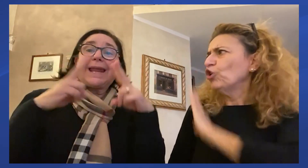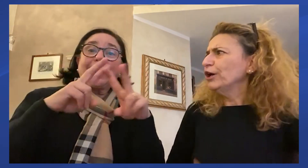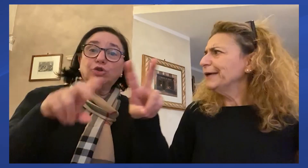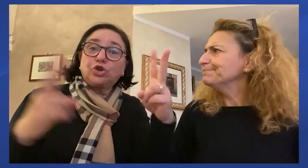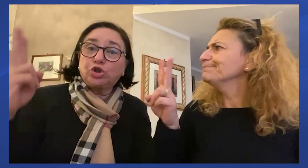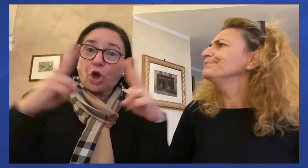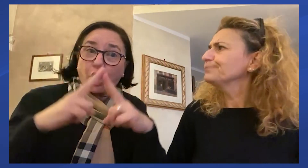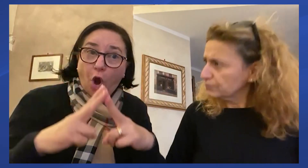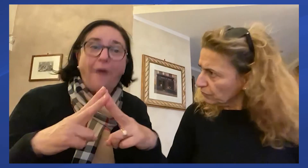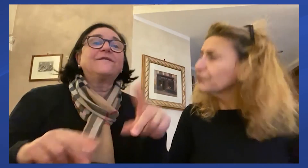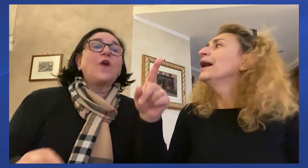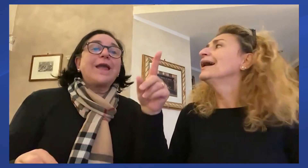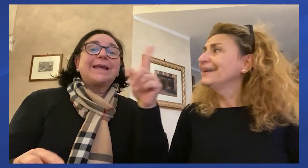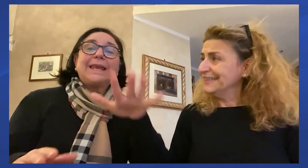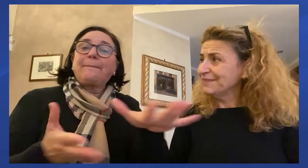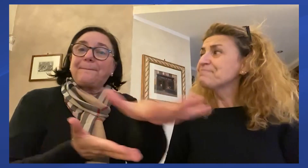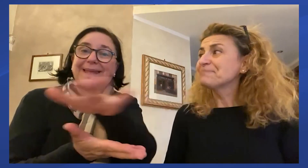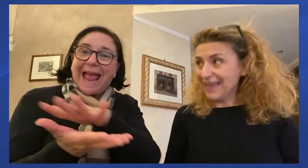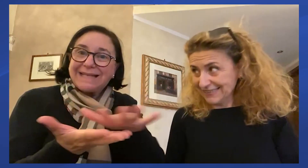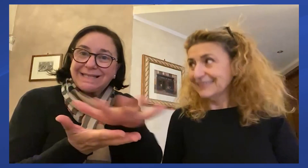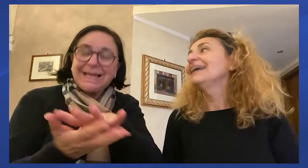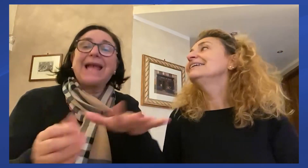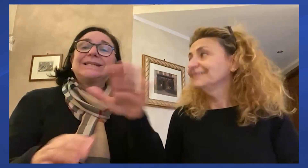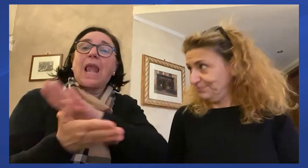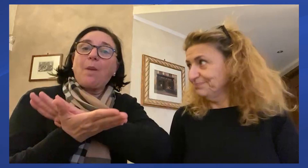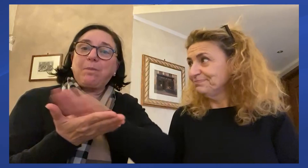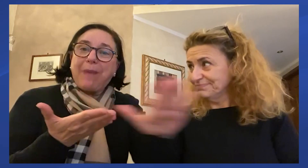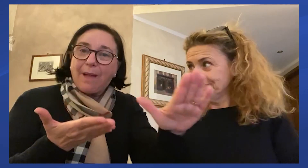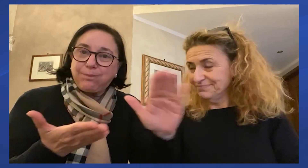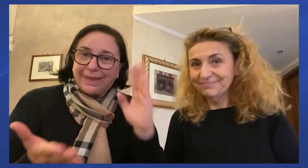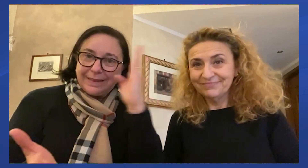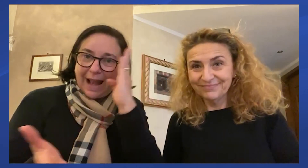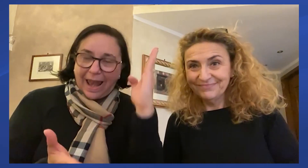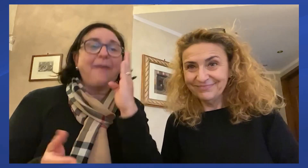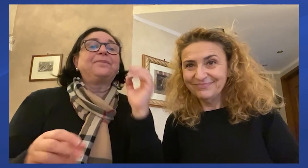Il ritrovo sarà in piazza San Babila